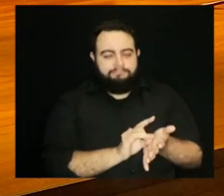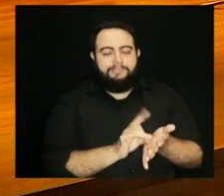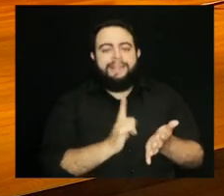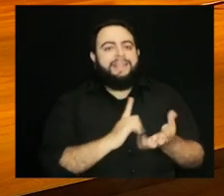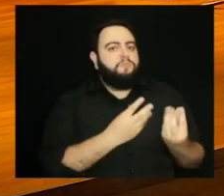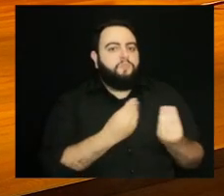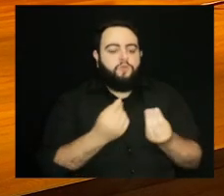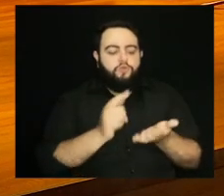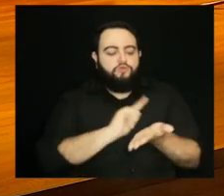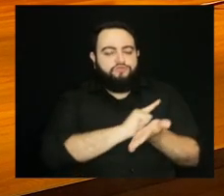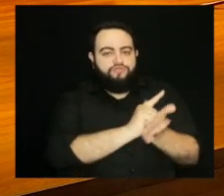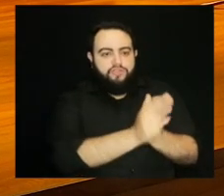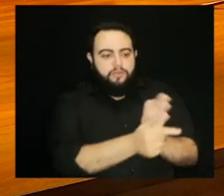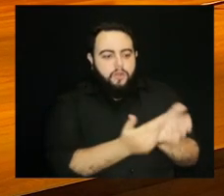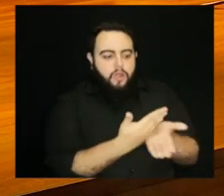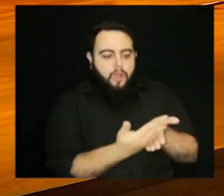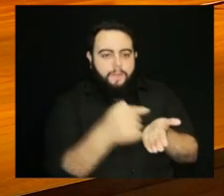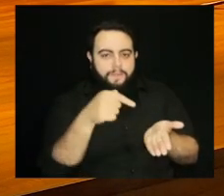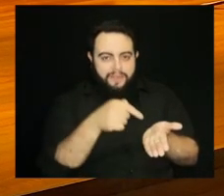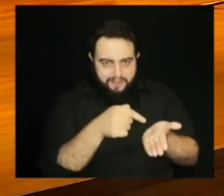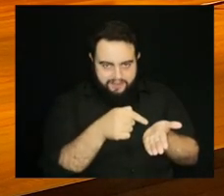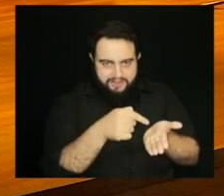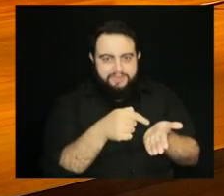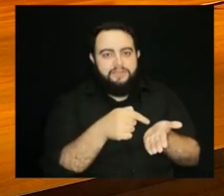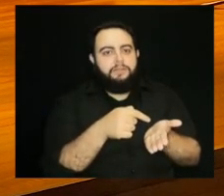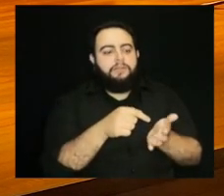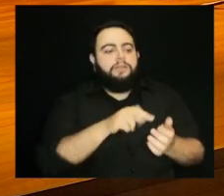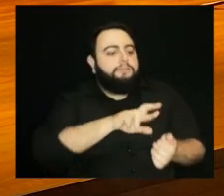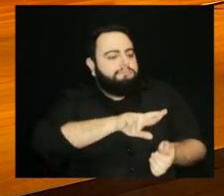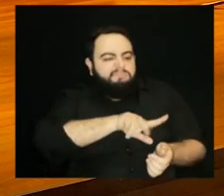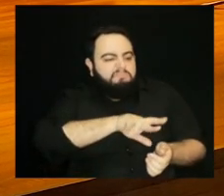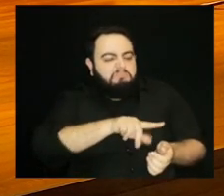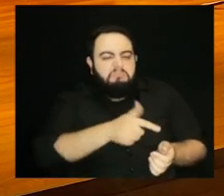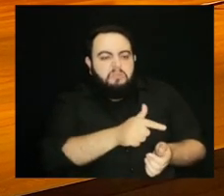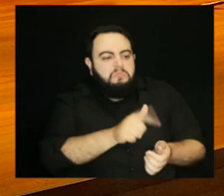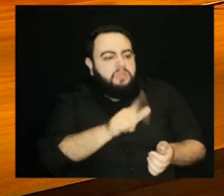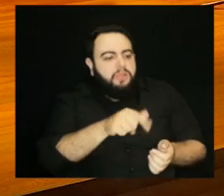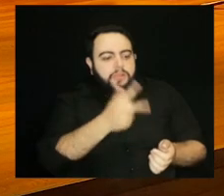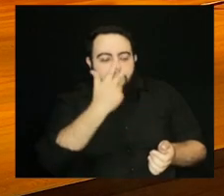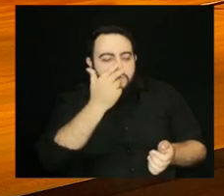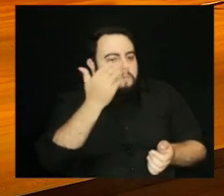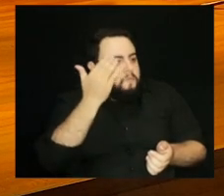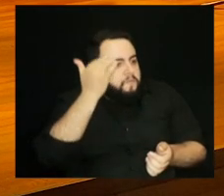mistura. Nenhum deles se tornou um gênero mundial. Eu acho que mais conhecido é o chamamé, mas eu